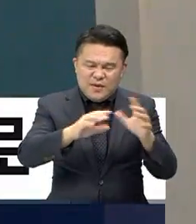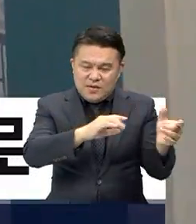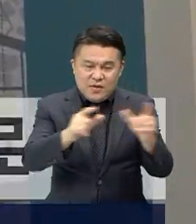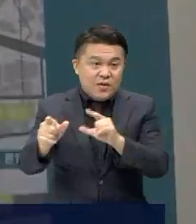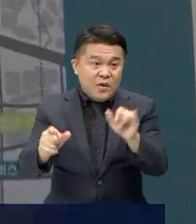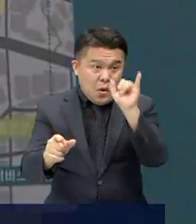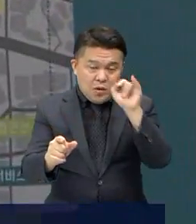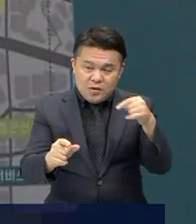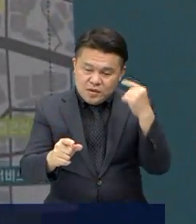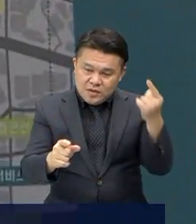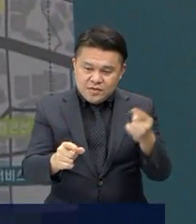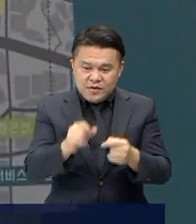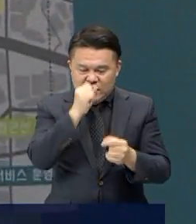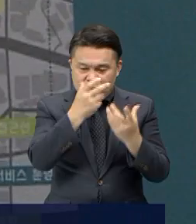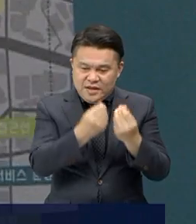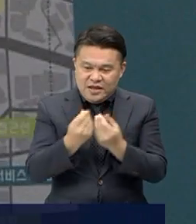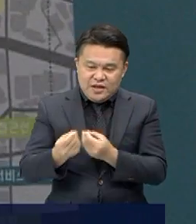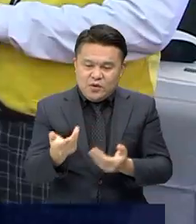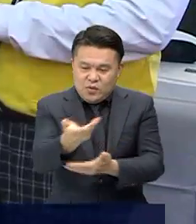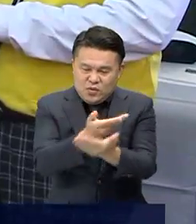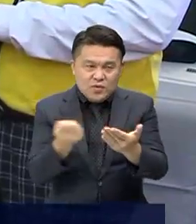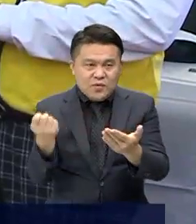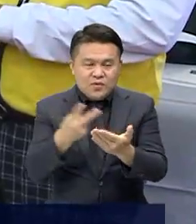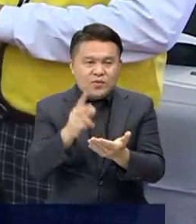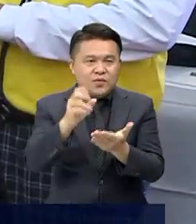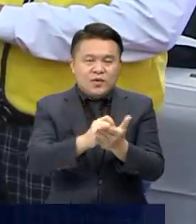세미나 등을 통해 우수사례를 공유하고 과제를 논의하는 자리입니다.